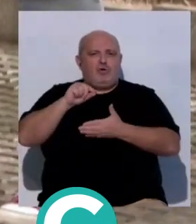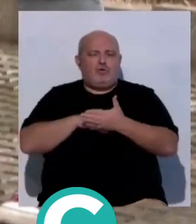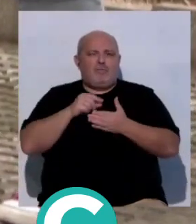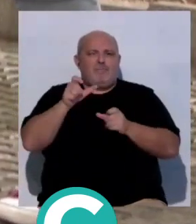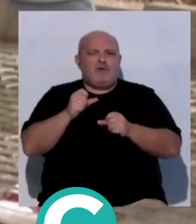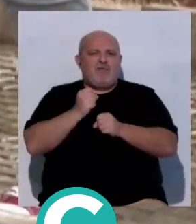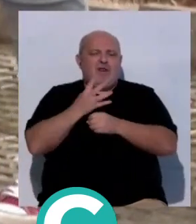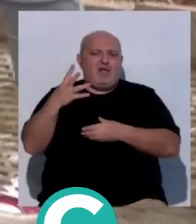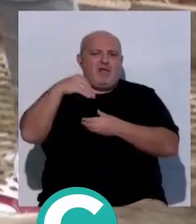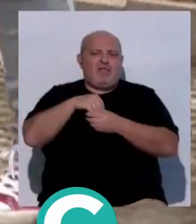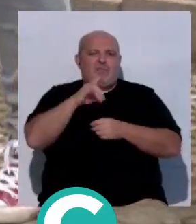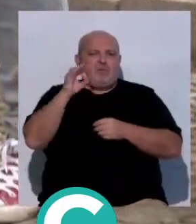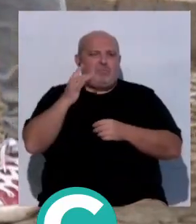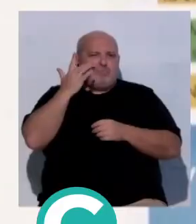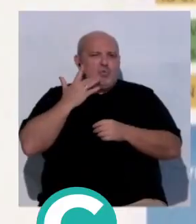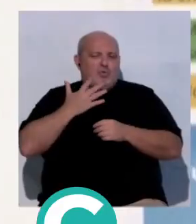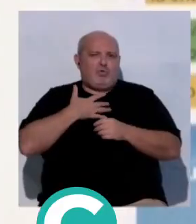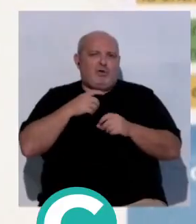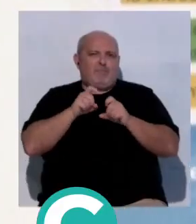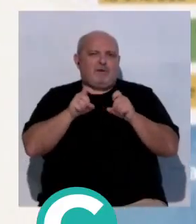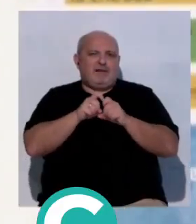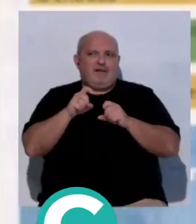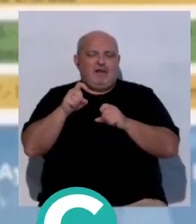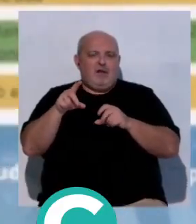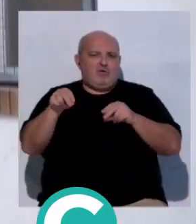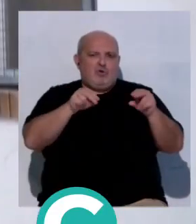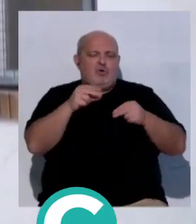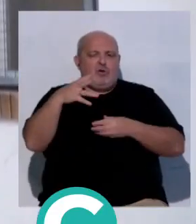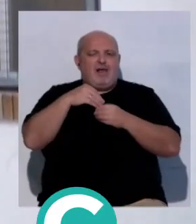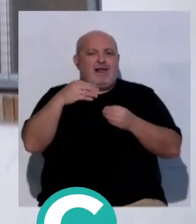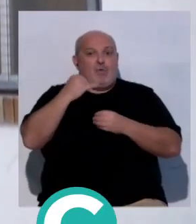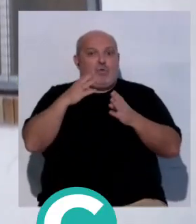laboral al 100% del personal de las empresas externas con una mejora de las condiciones